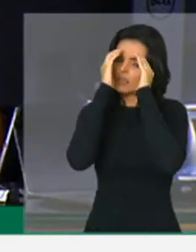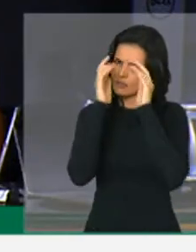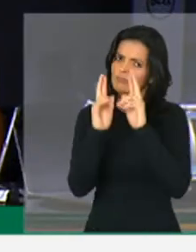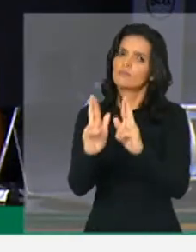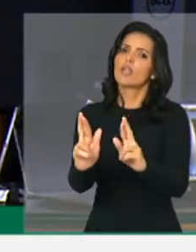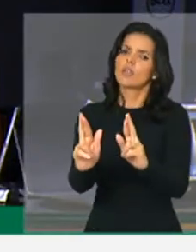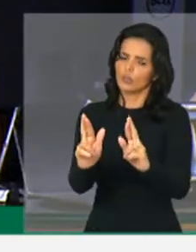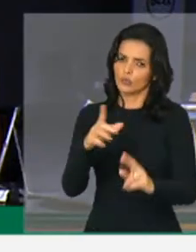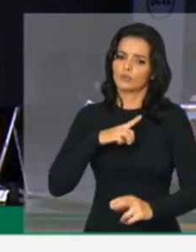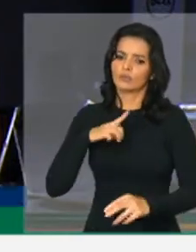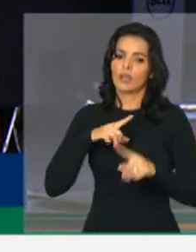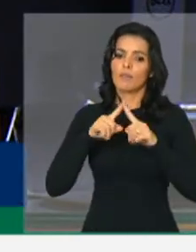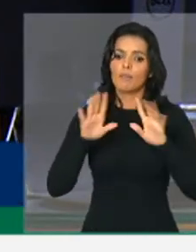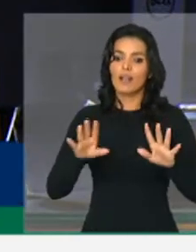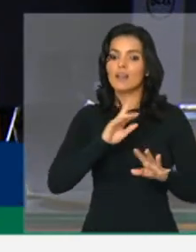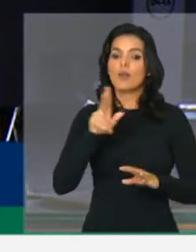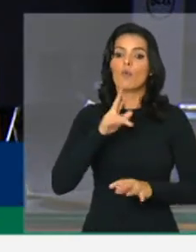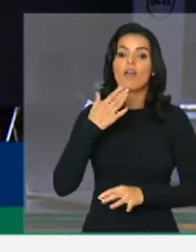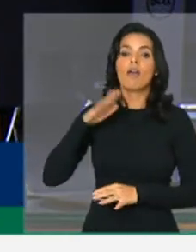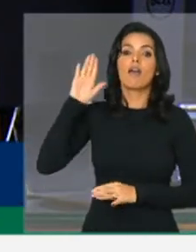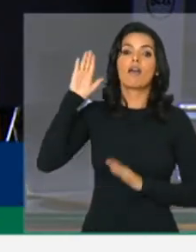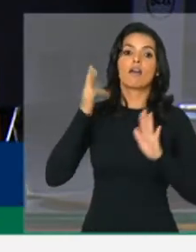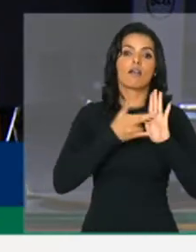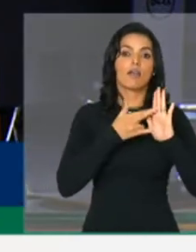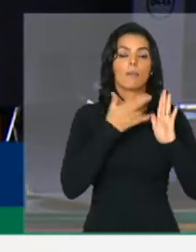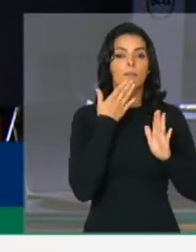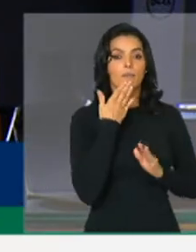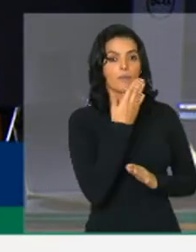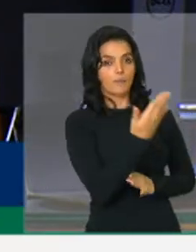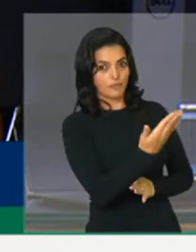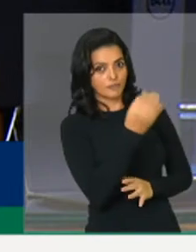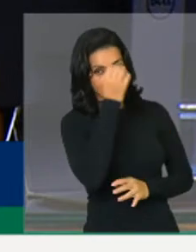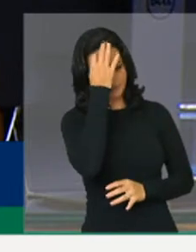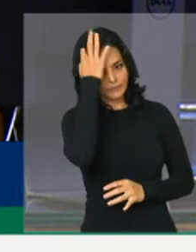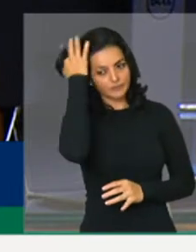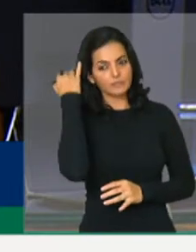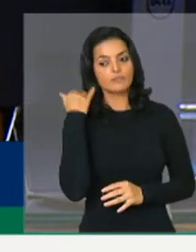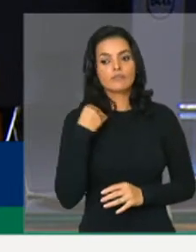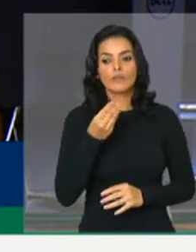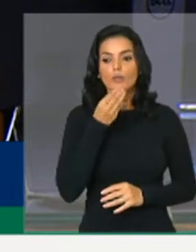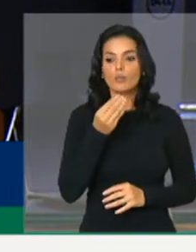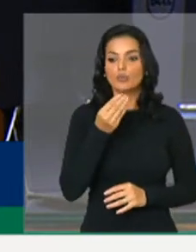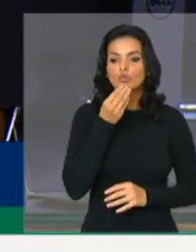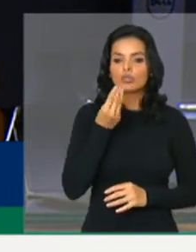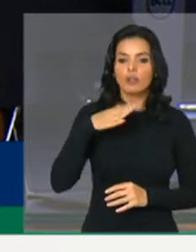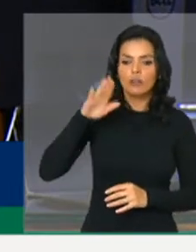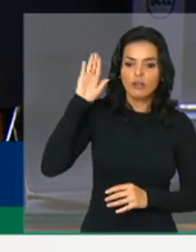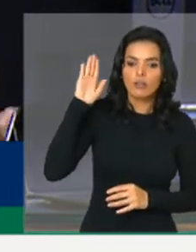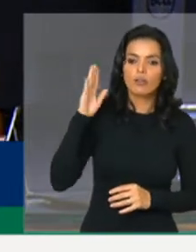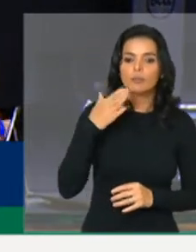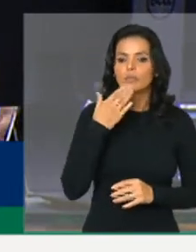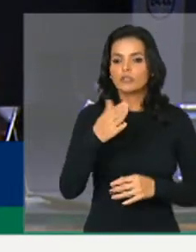PL 832, O NOME DO PROJETO OU O NOME DO AUTOR. ELE ME SENSIBILIZA MUITO, É UM AMIGO QUE EU FIZ AQUI NA CASA E QUE FOI EMBORA DE MANEIRA REPENTINA. MAS NÃO JUSTIFICA